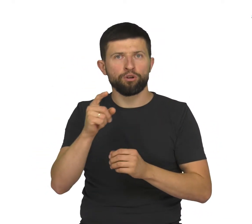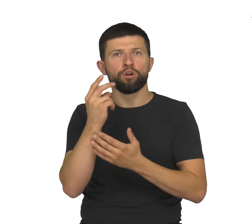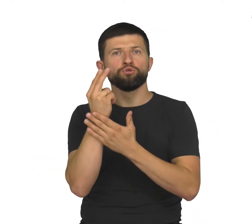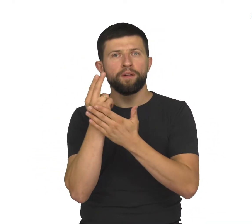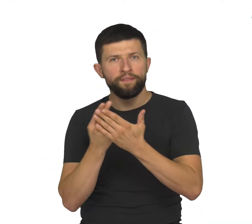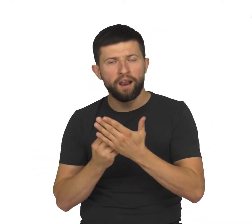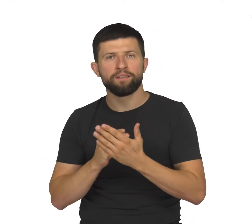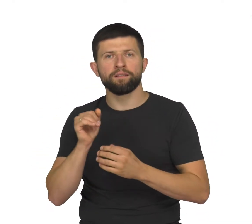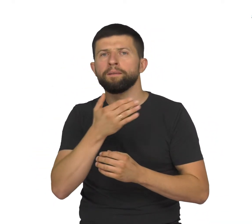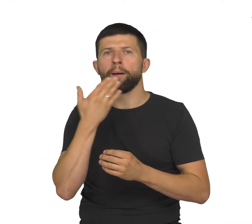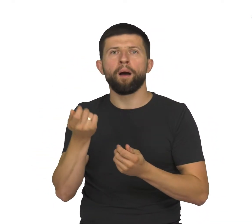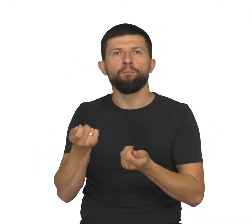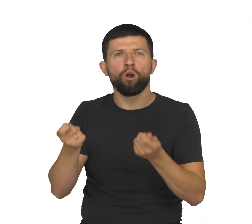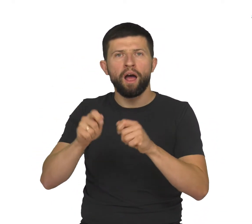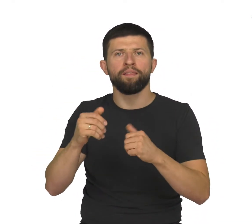przelewem online.